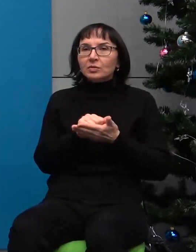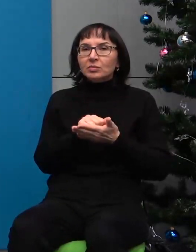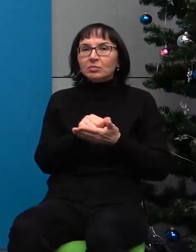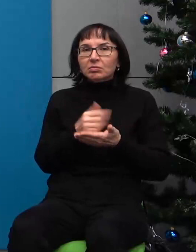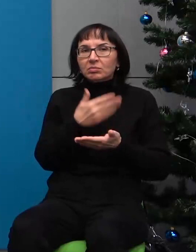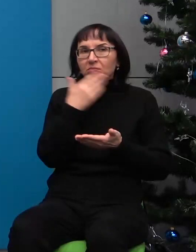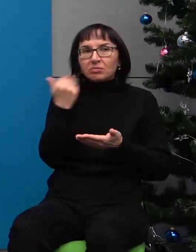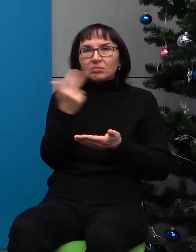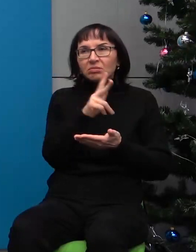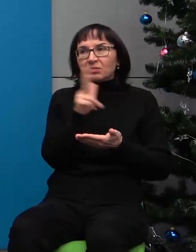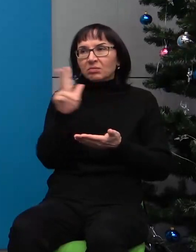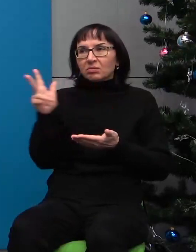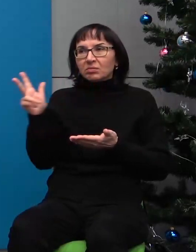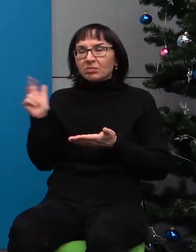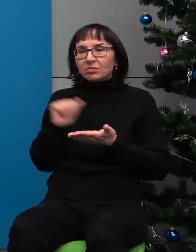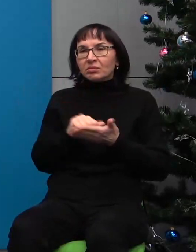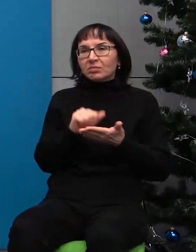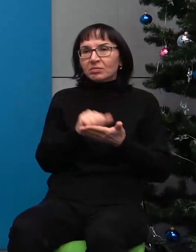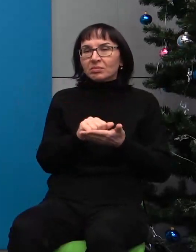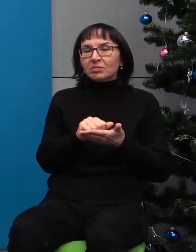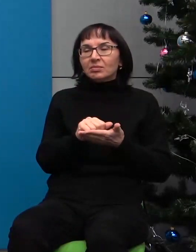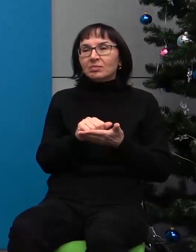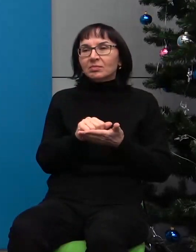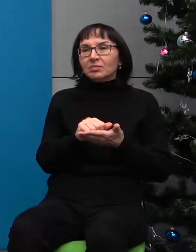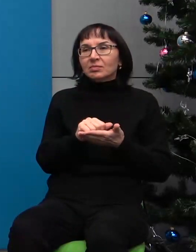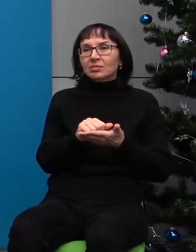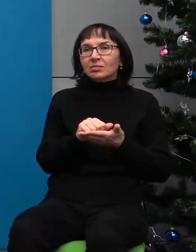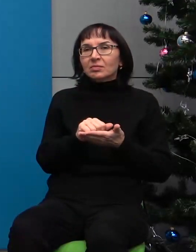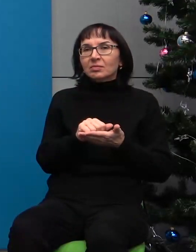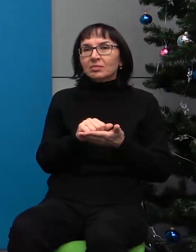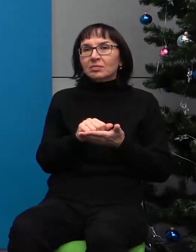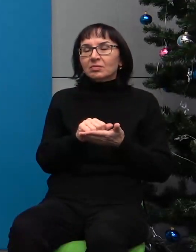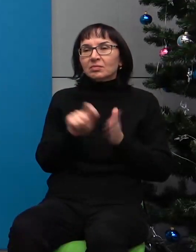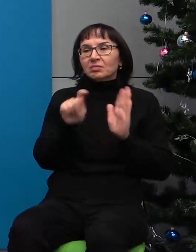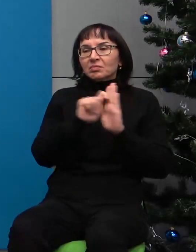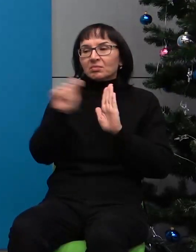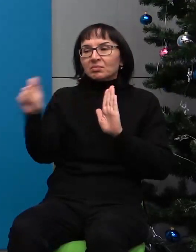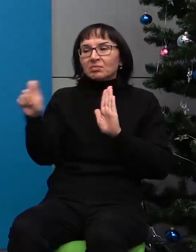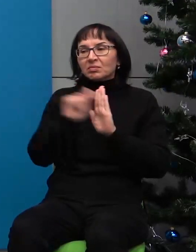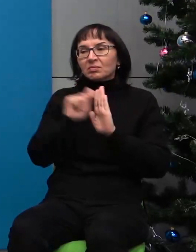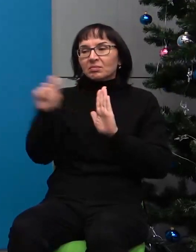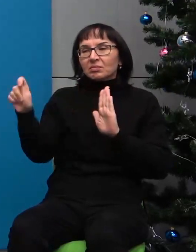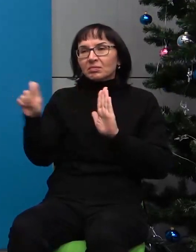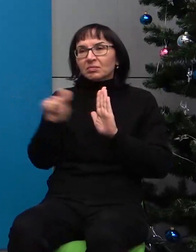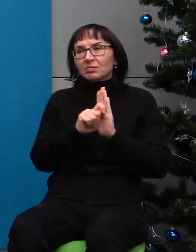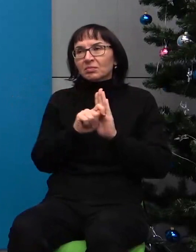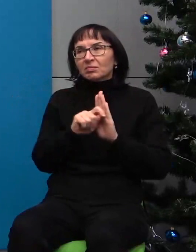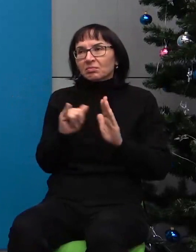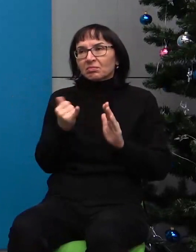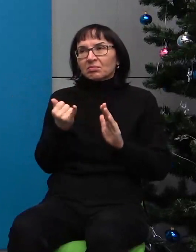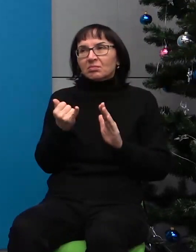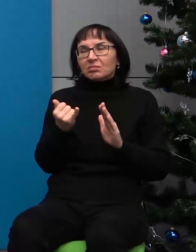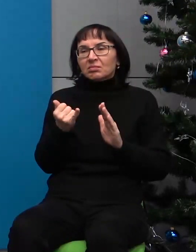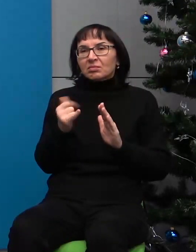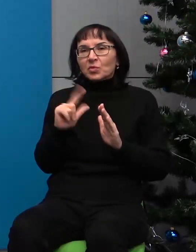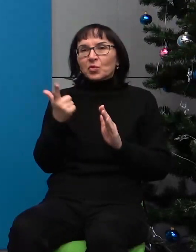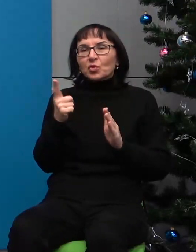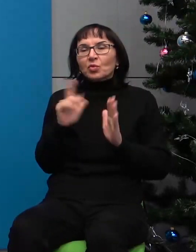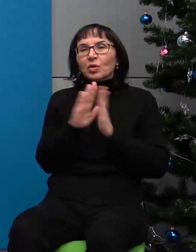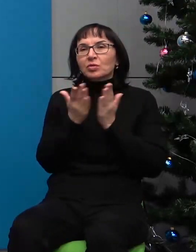tylko nikt nie chciał tego wydać. Chodziłem od wydawcy do wydawcy i wszyscy mówili, no ale jak drugą książkę na ten sam temat chce pan napisać?